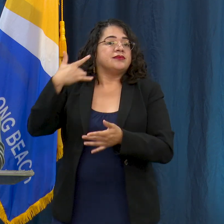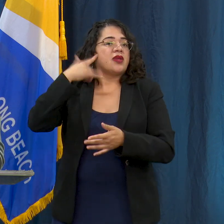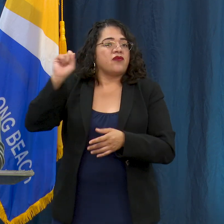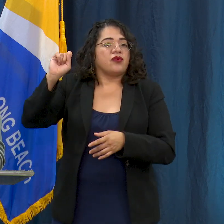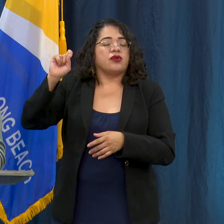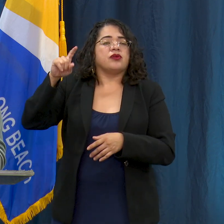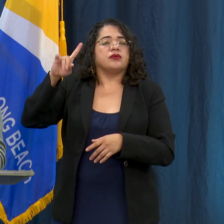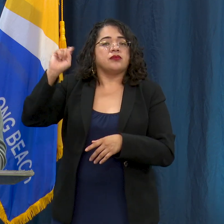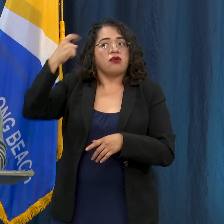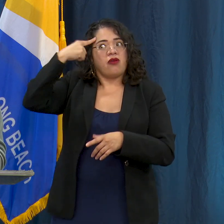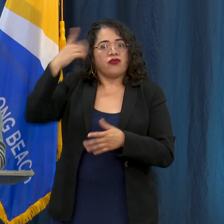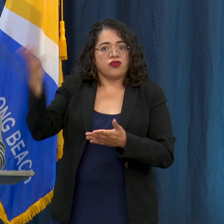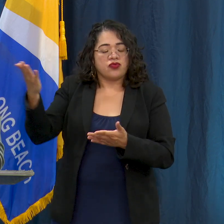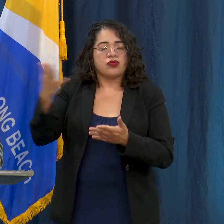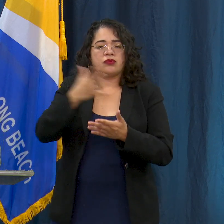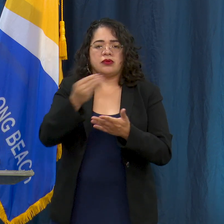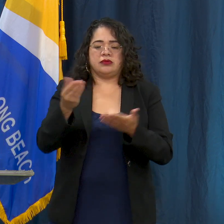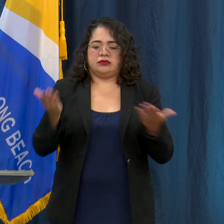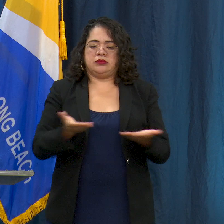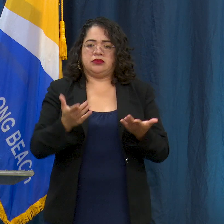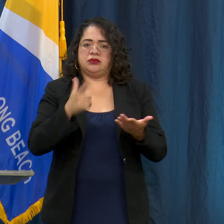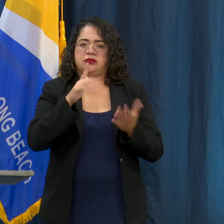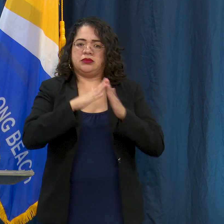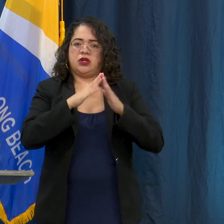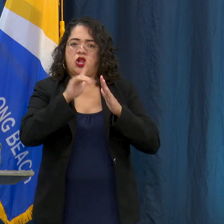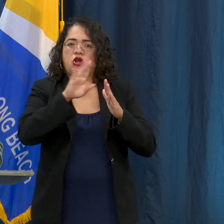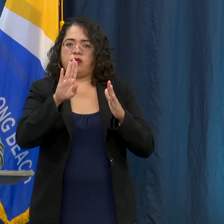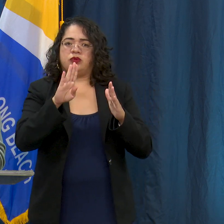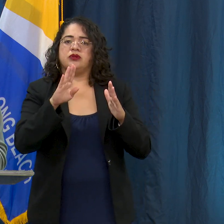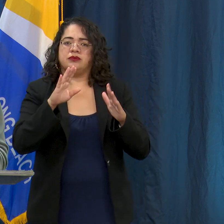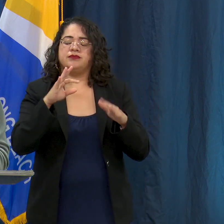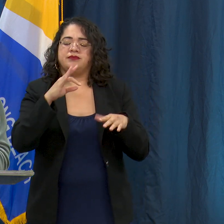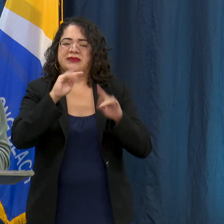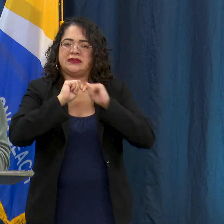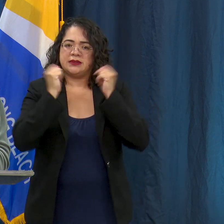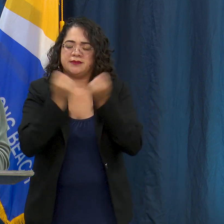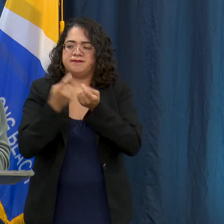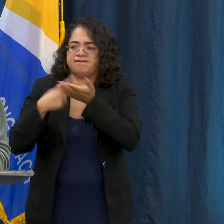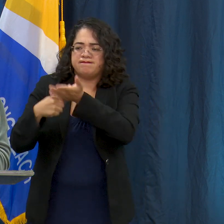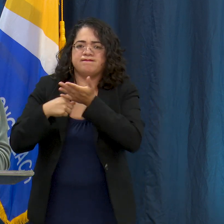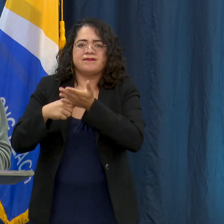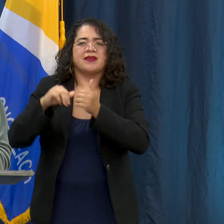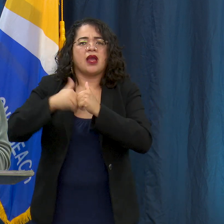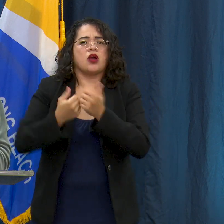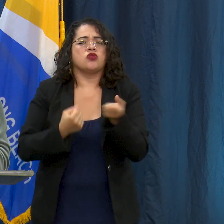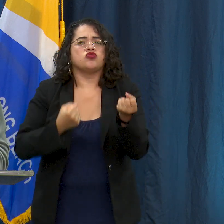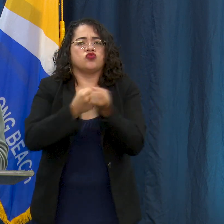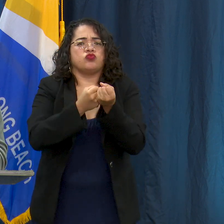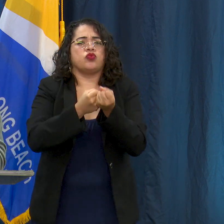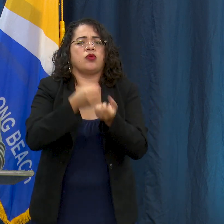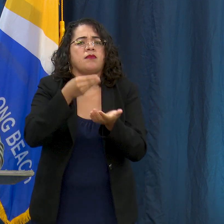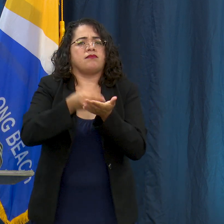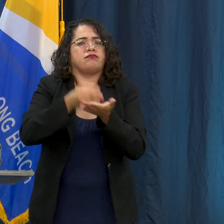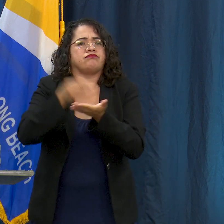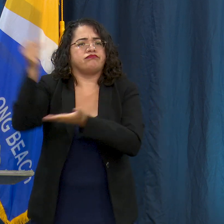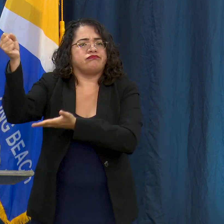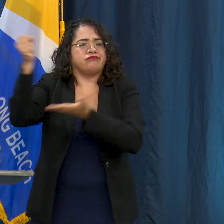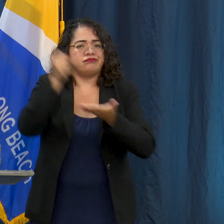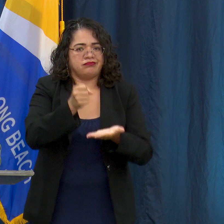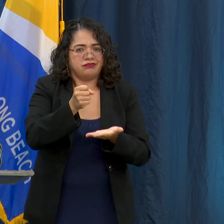fiscal de vente venti oh no esto incluye millones de fondos para las Lakers el